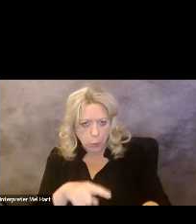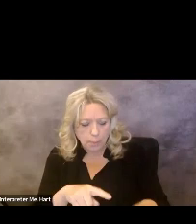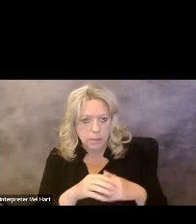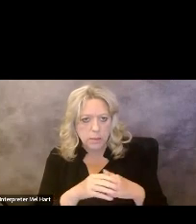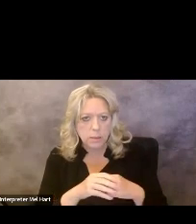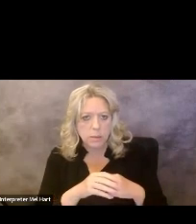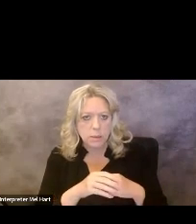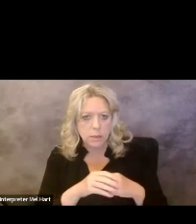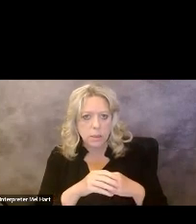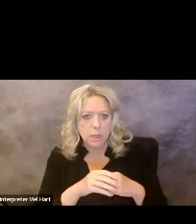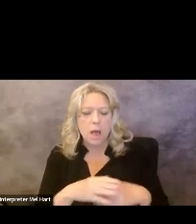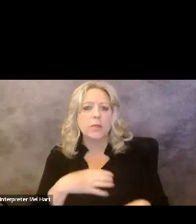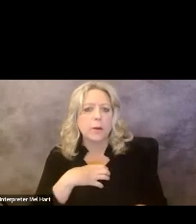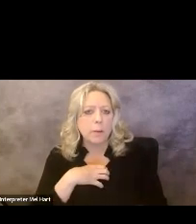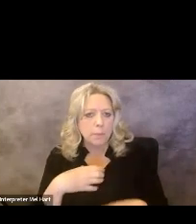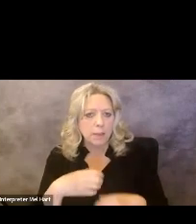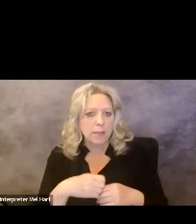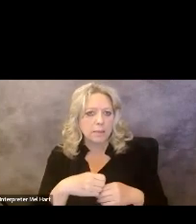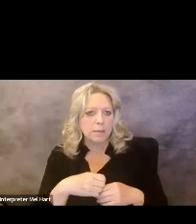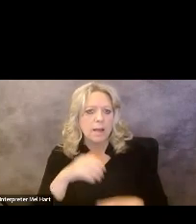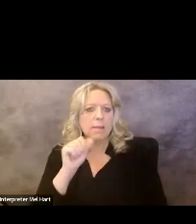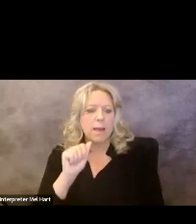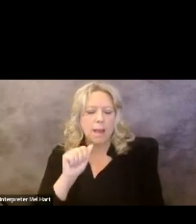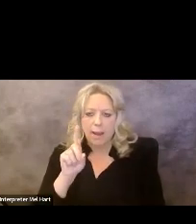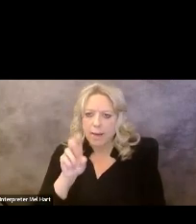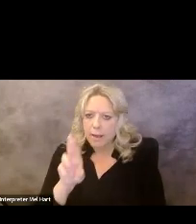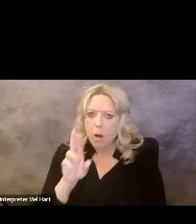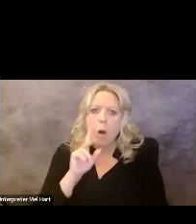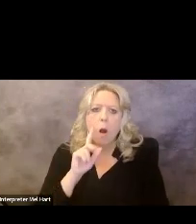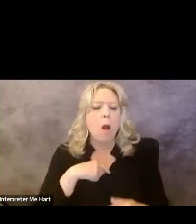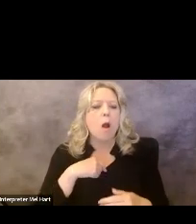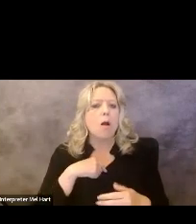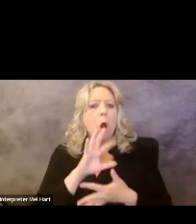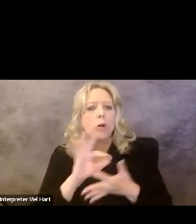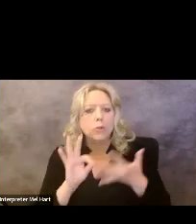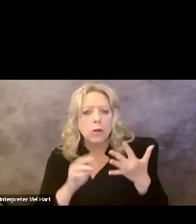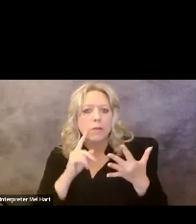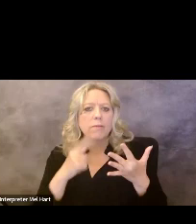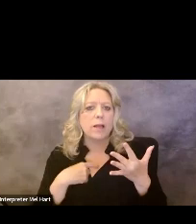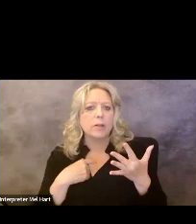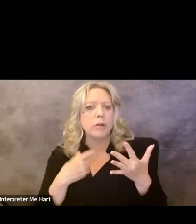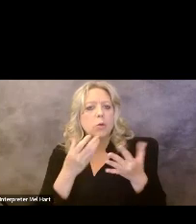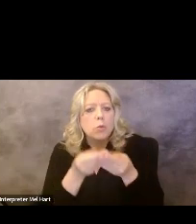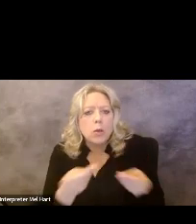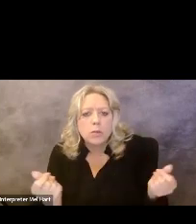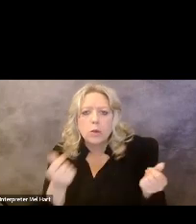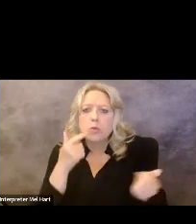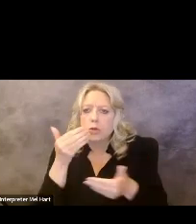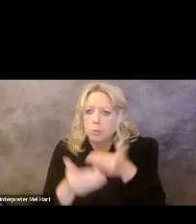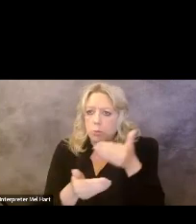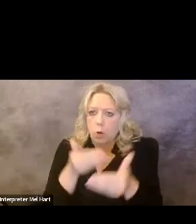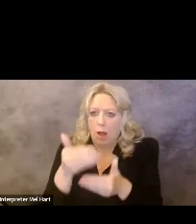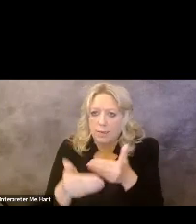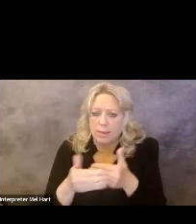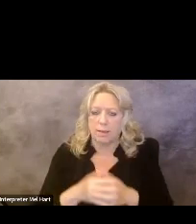el proceso de resolución alternativa de disputas ADR que tienen. El distrito debería tener eso